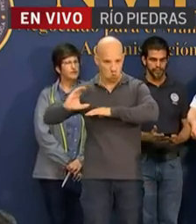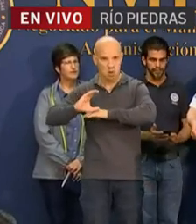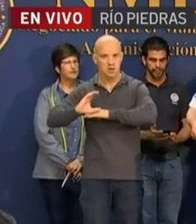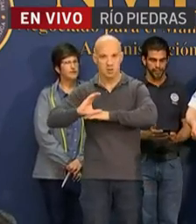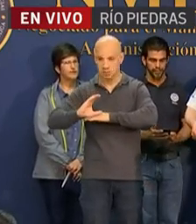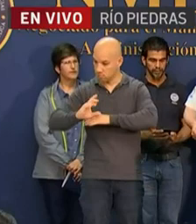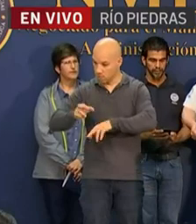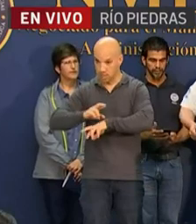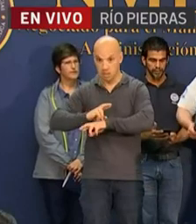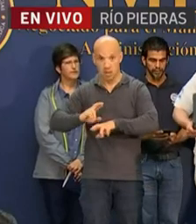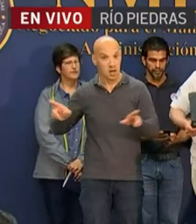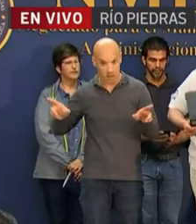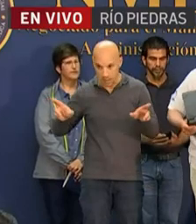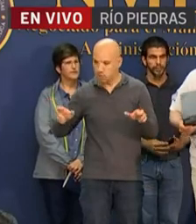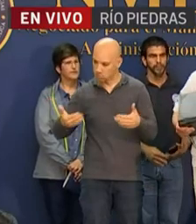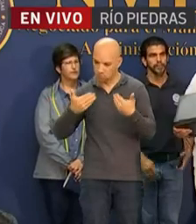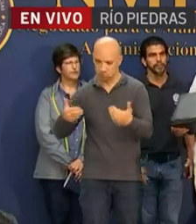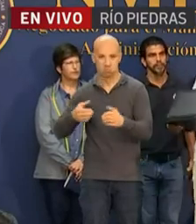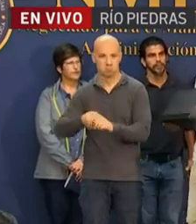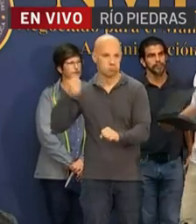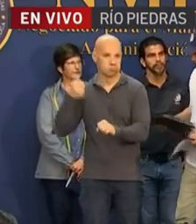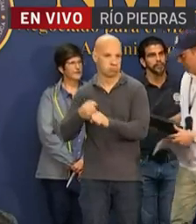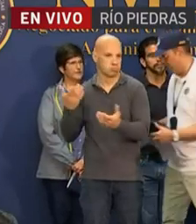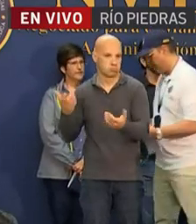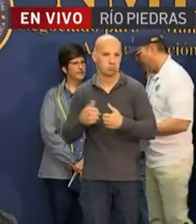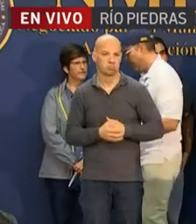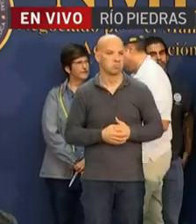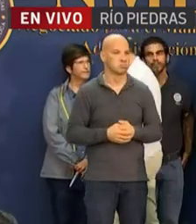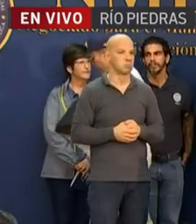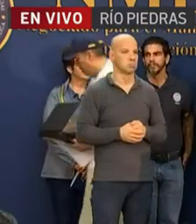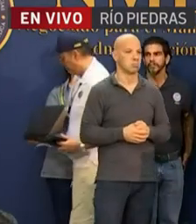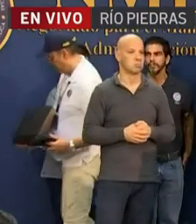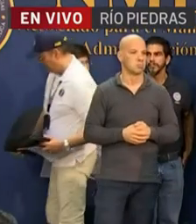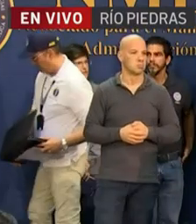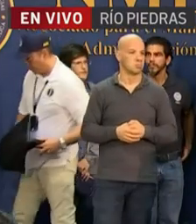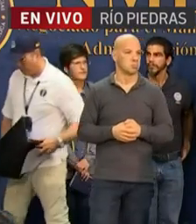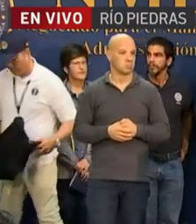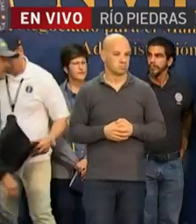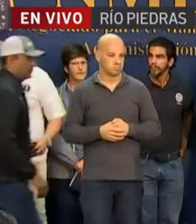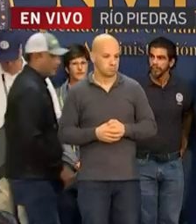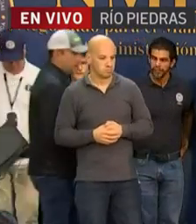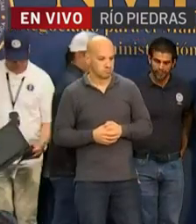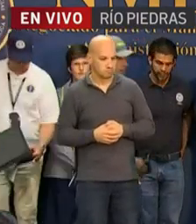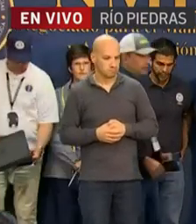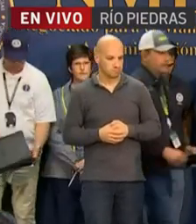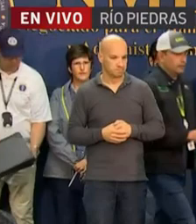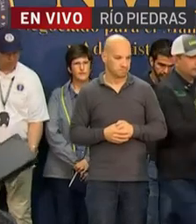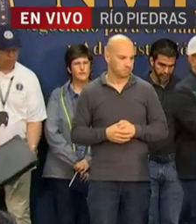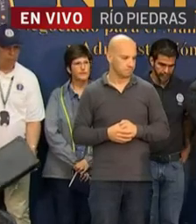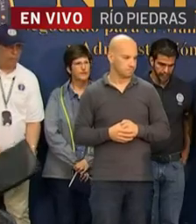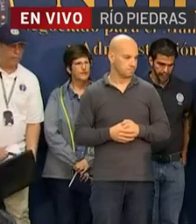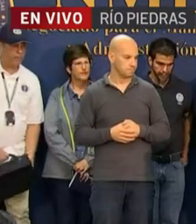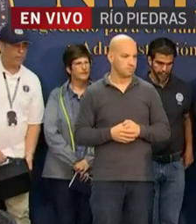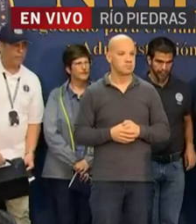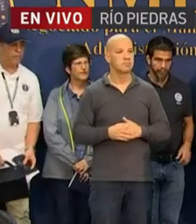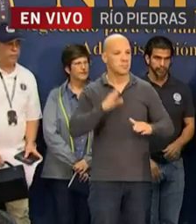UNIDADES DISPONIBLES, TENEMOS